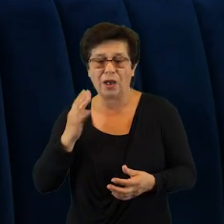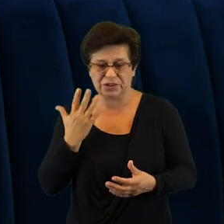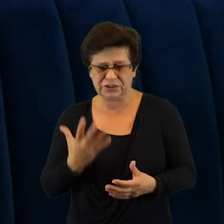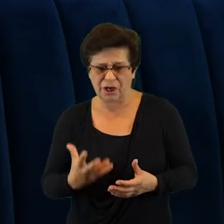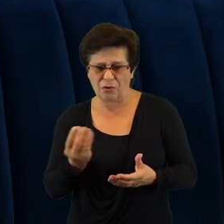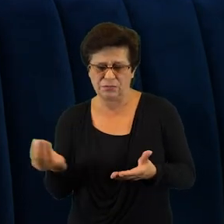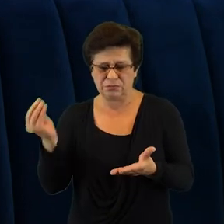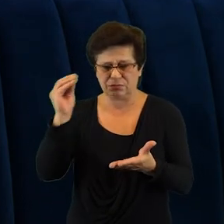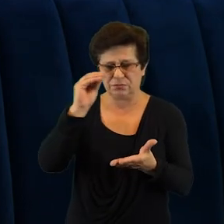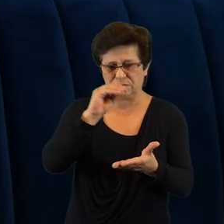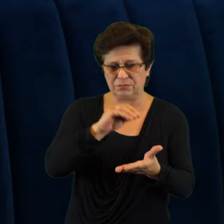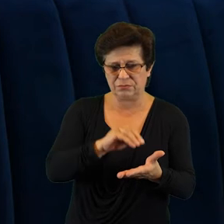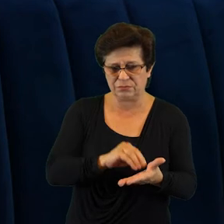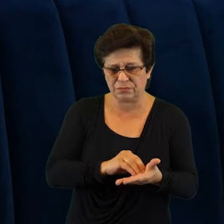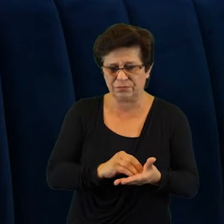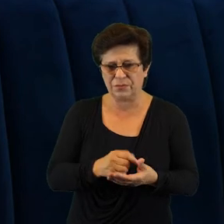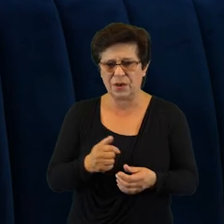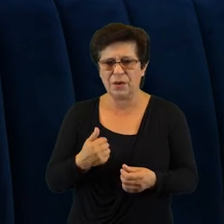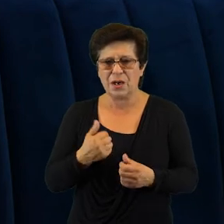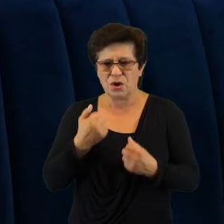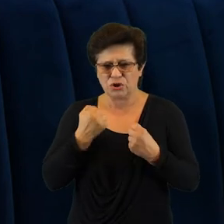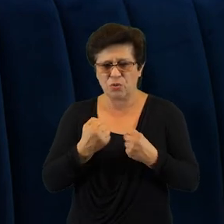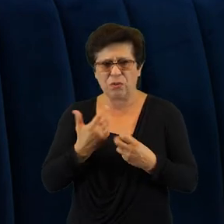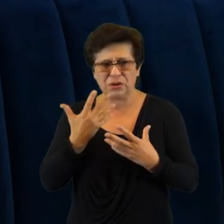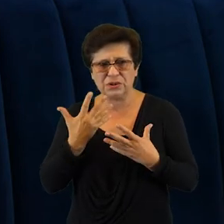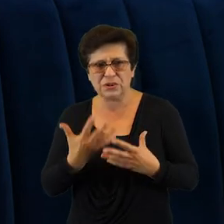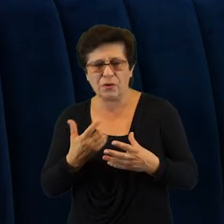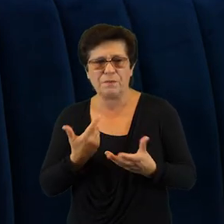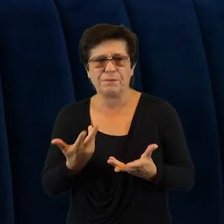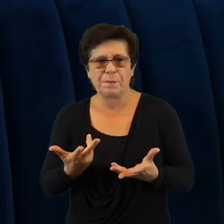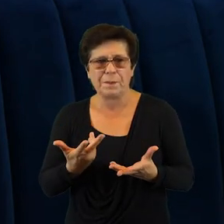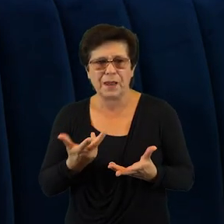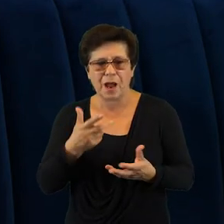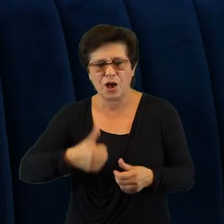usiłował wymusić na ówczesnym redaktorze naczelnym,